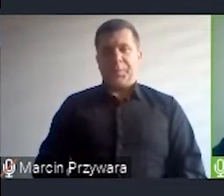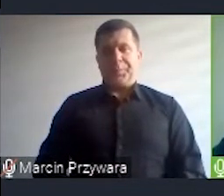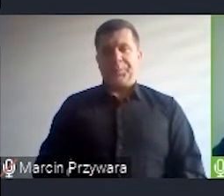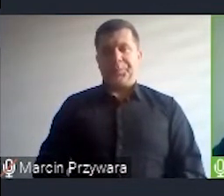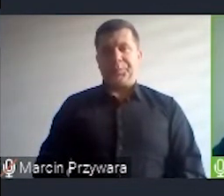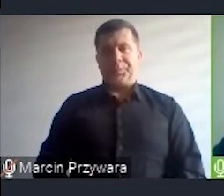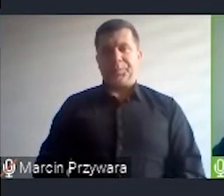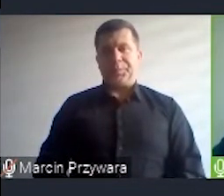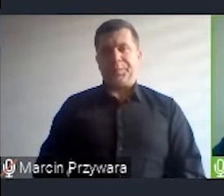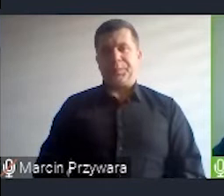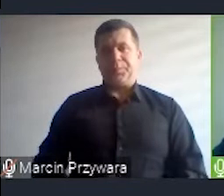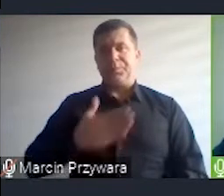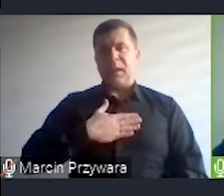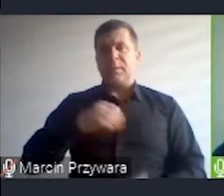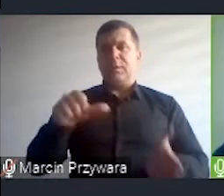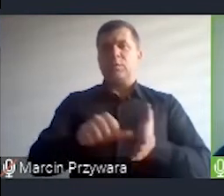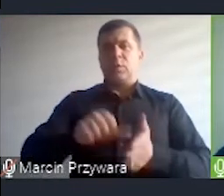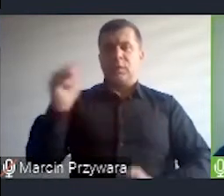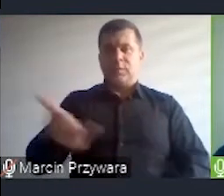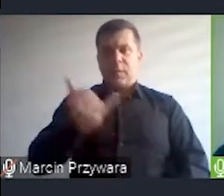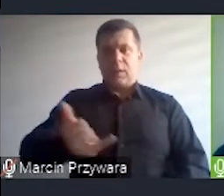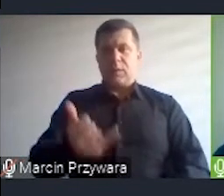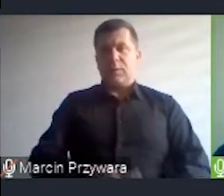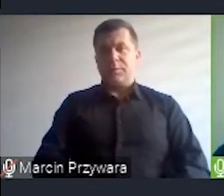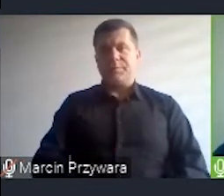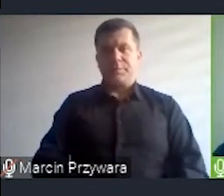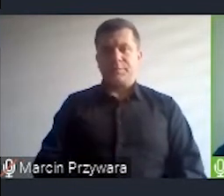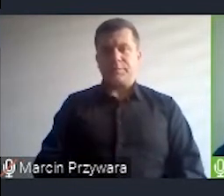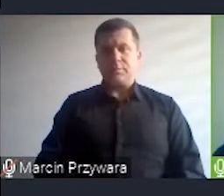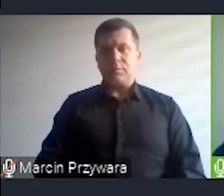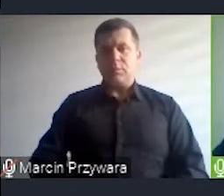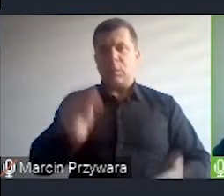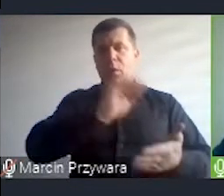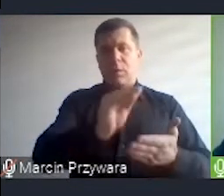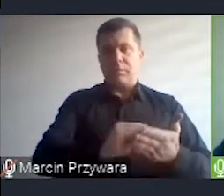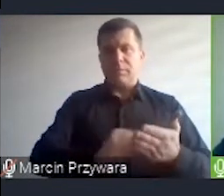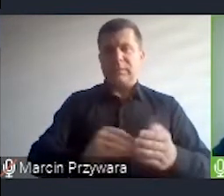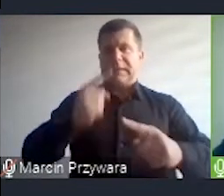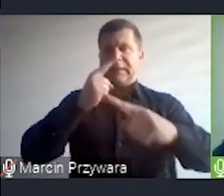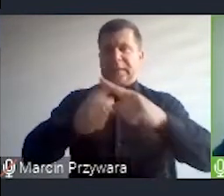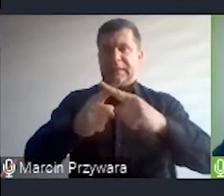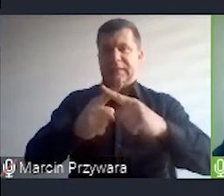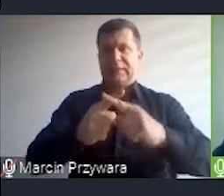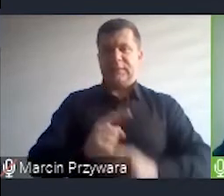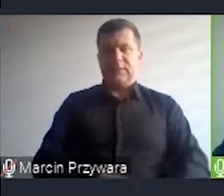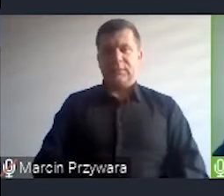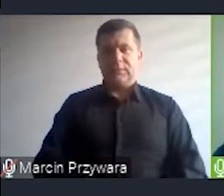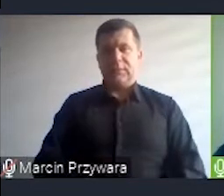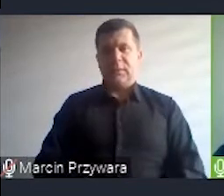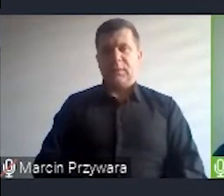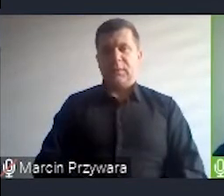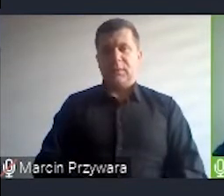Mamy środki trwałe opisane pod literą „X”.